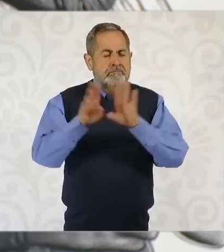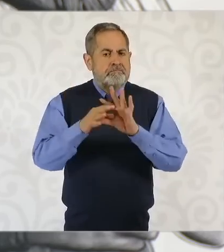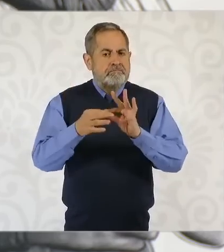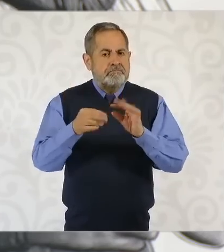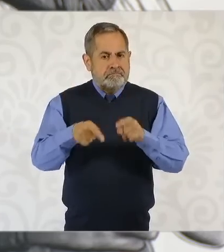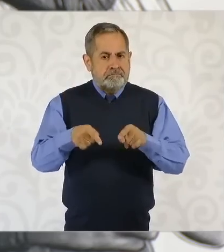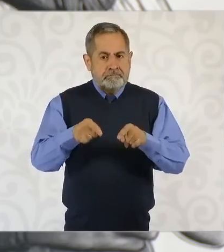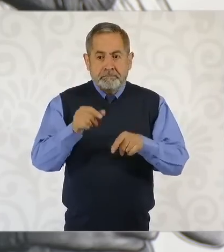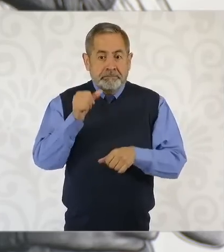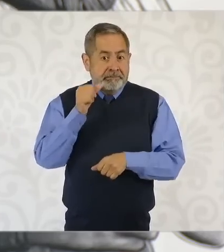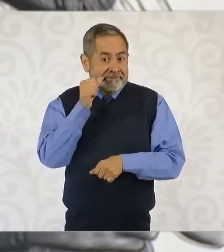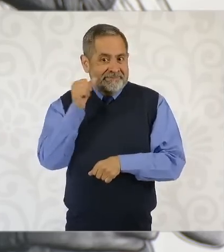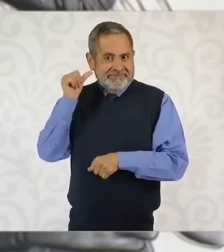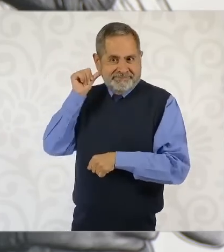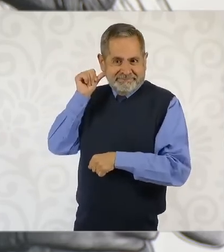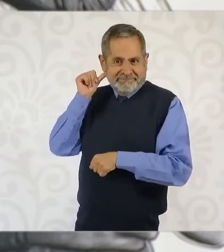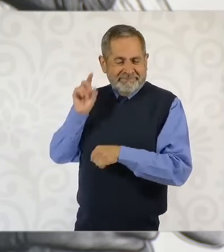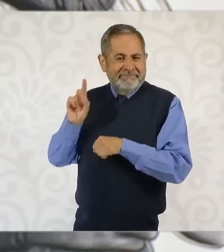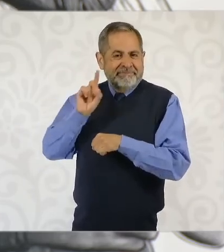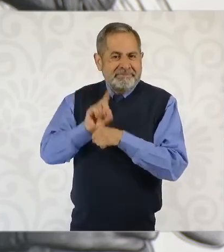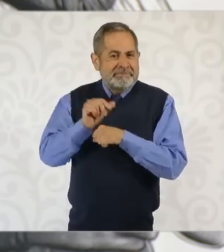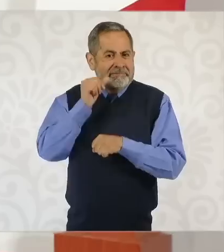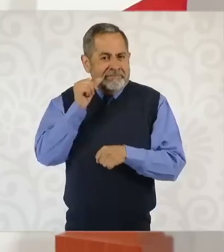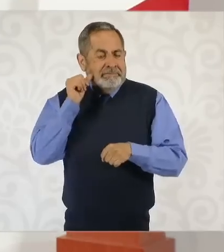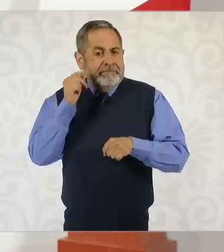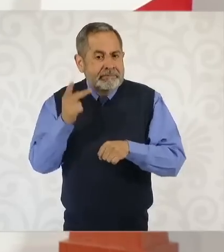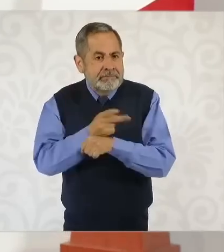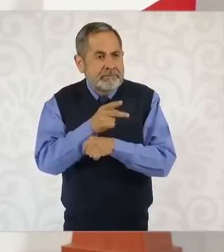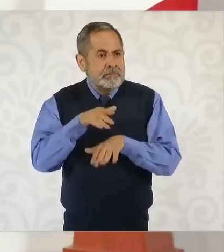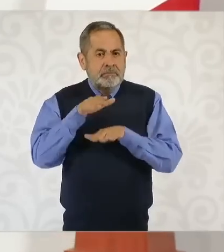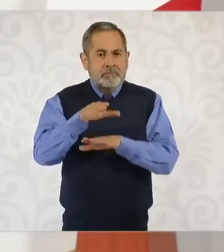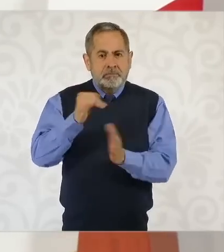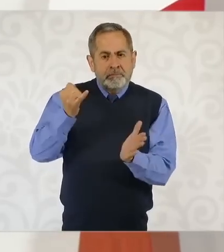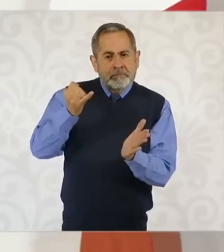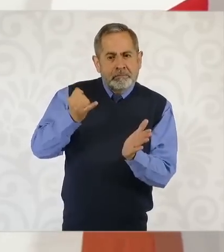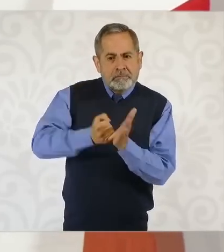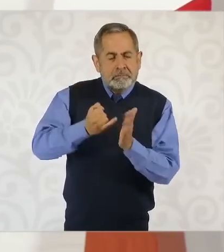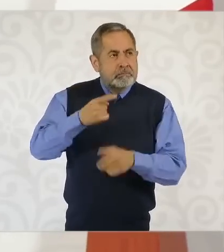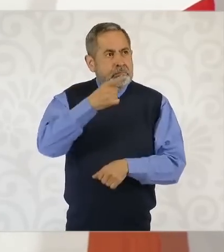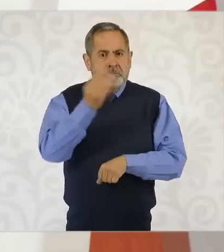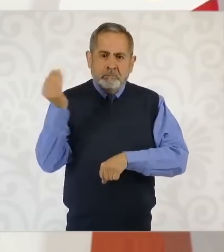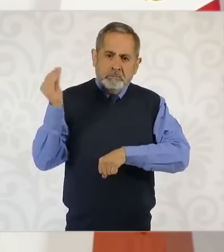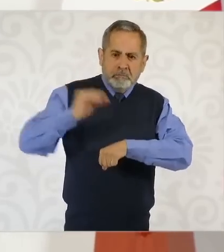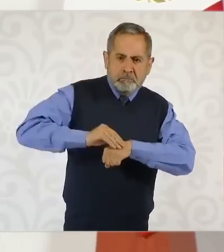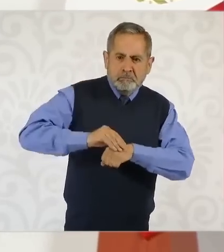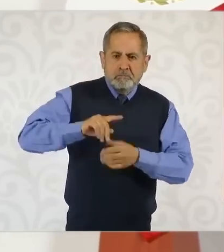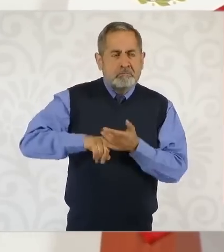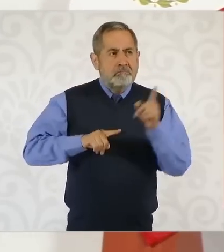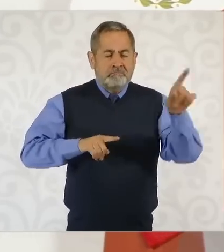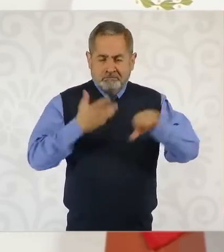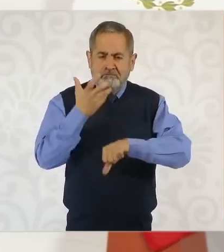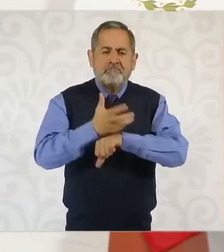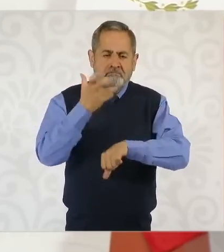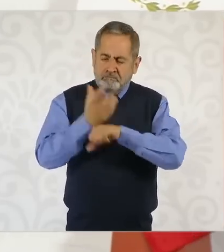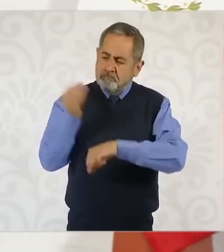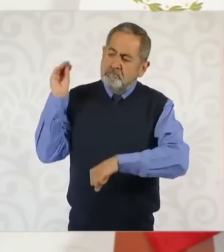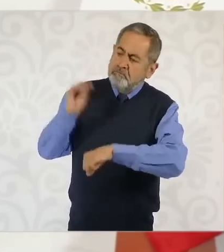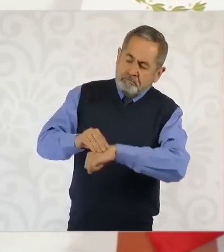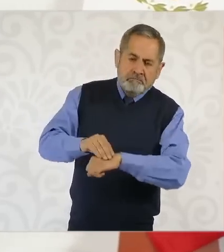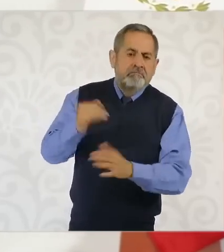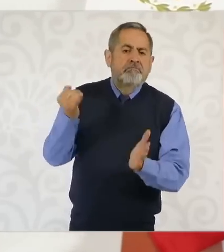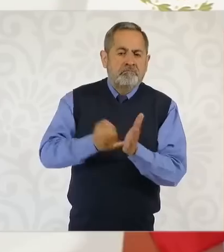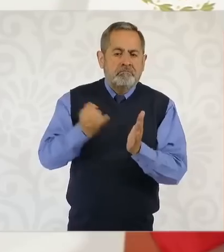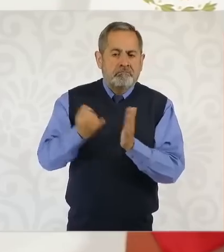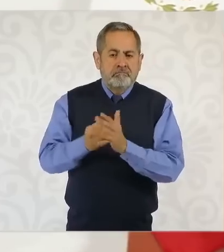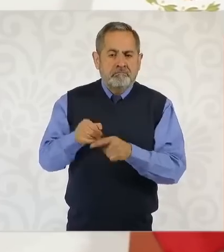del día de ayer de los aranceles que impone el gobierno de los Estados Unidos a México y